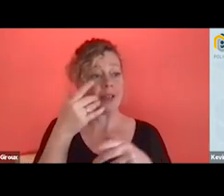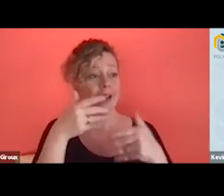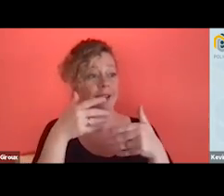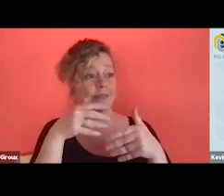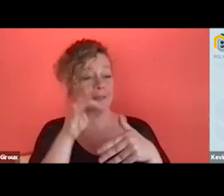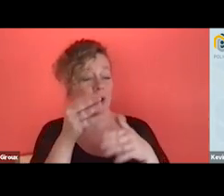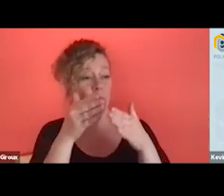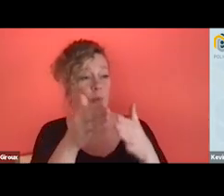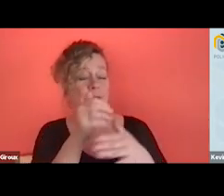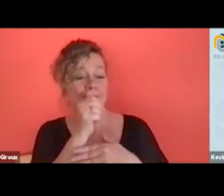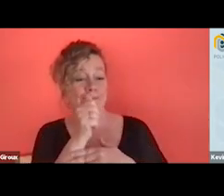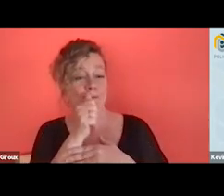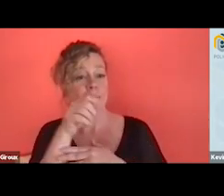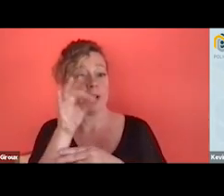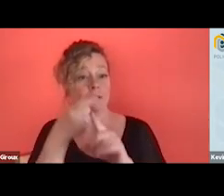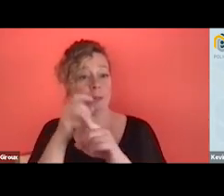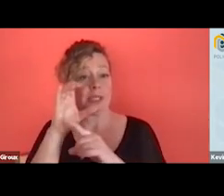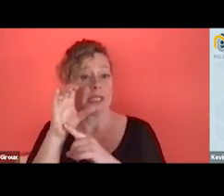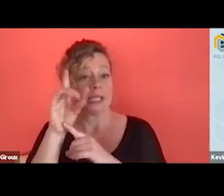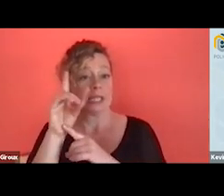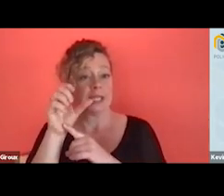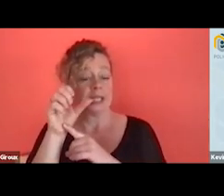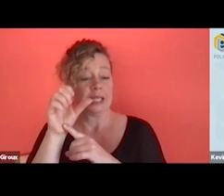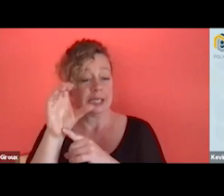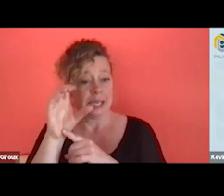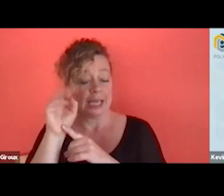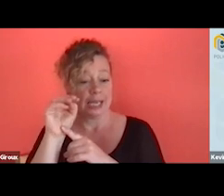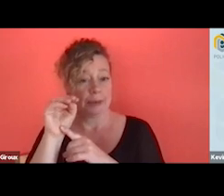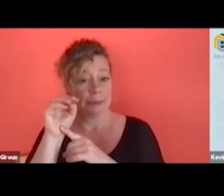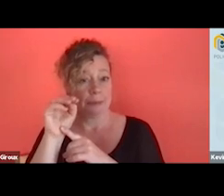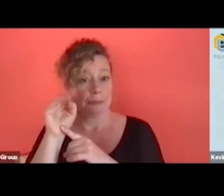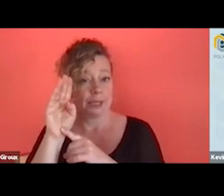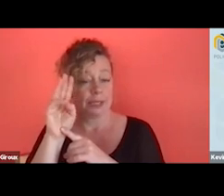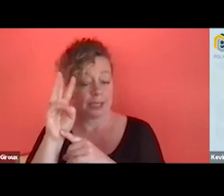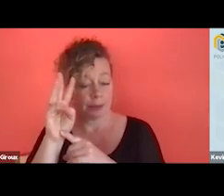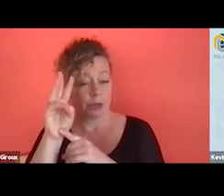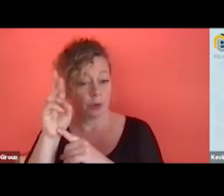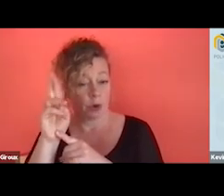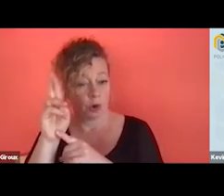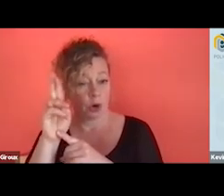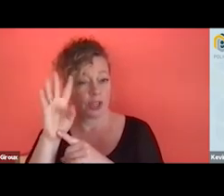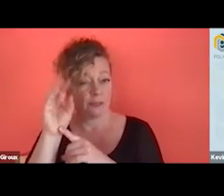pero los hallazgos del MMWR de los CDC incluyen al 41% de los encuestados